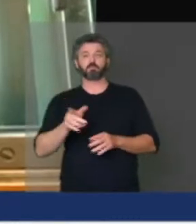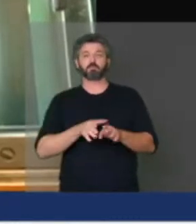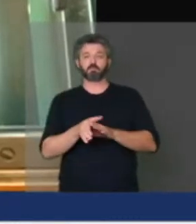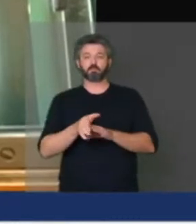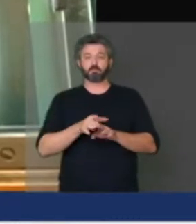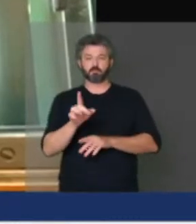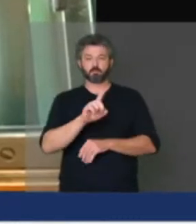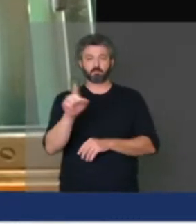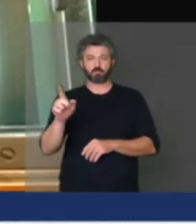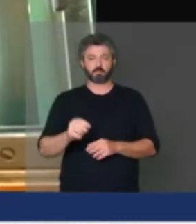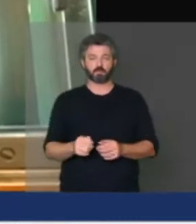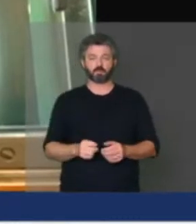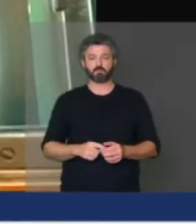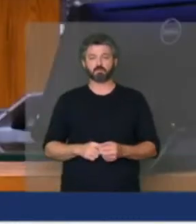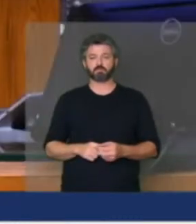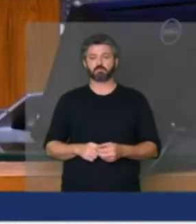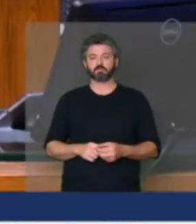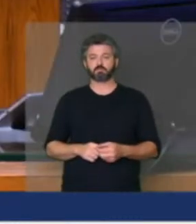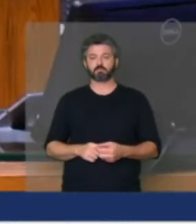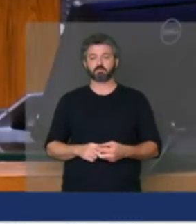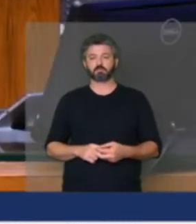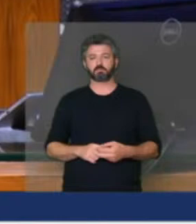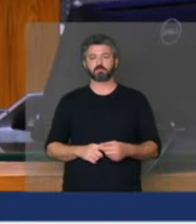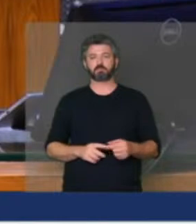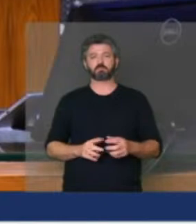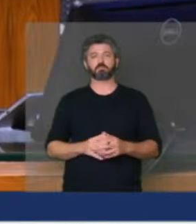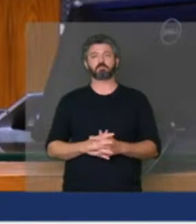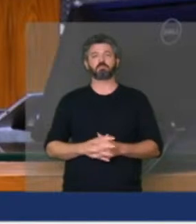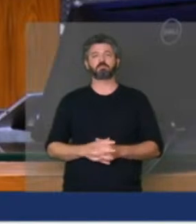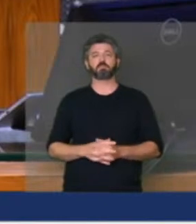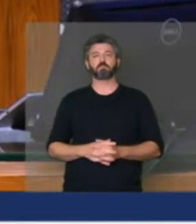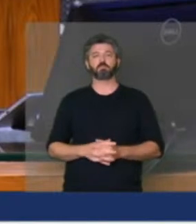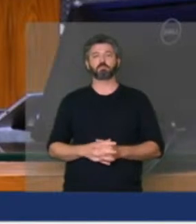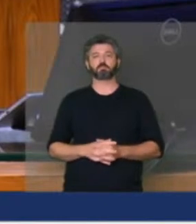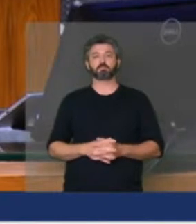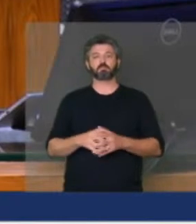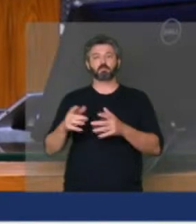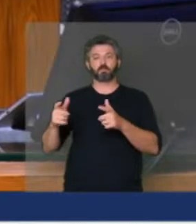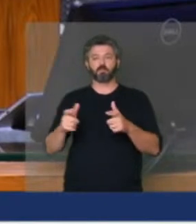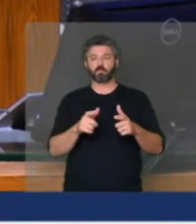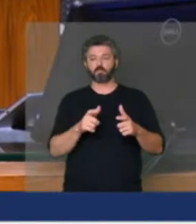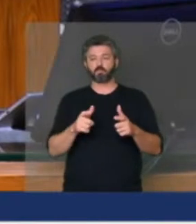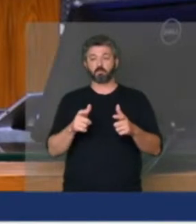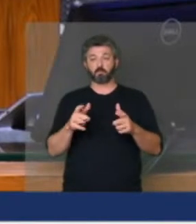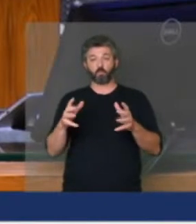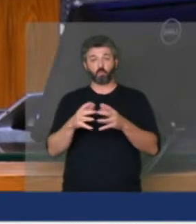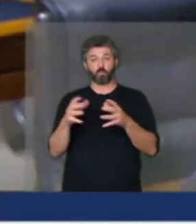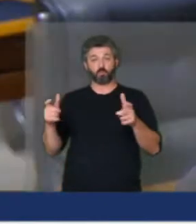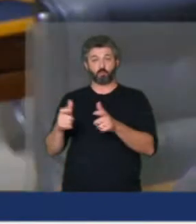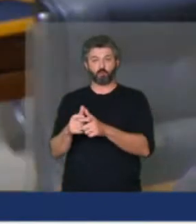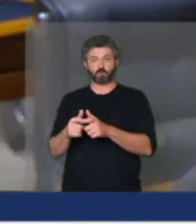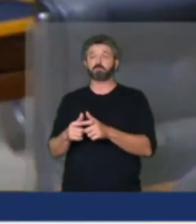[PRESIDENTE]: MINORIA? [DEPUTADA]: SENHOR PRESIDENTE, A MINORIA VOTA NÃO É RETIRADA. -- [DEPUTADO]: DESCULPE